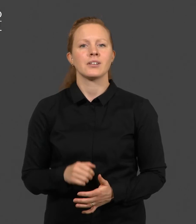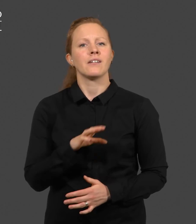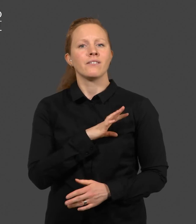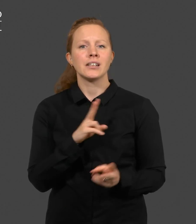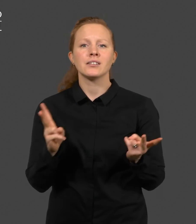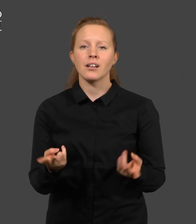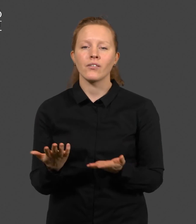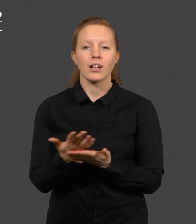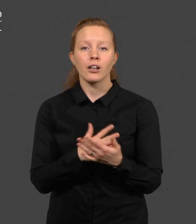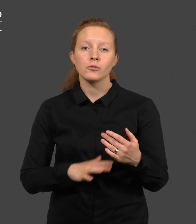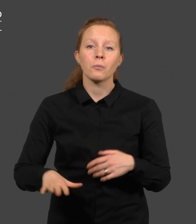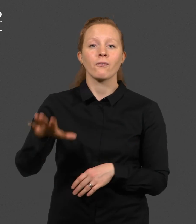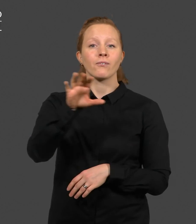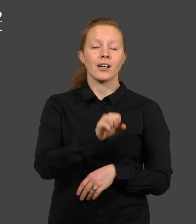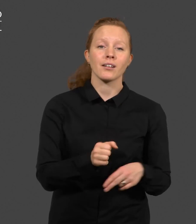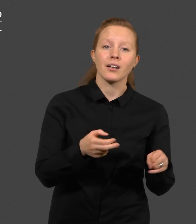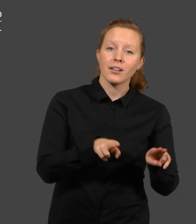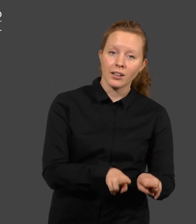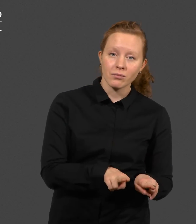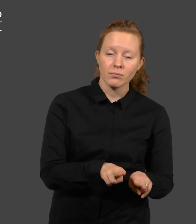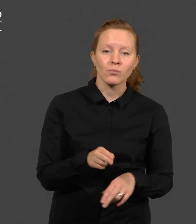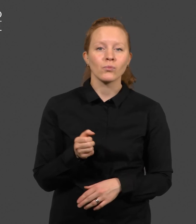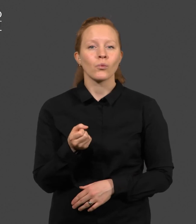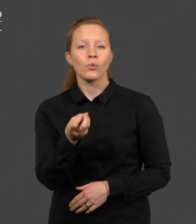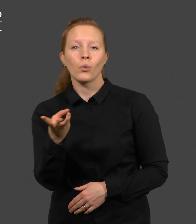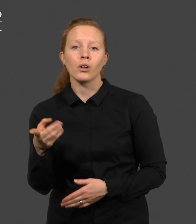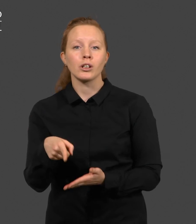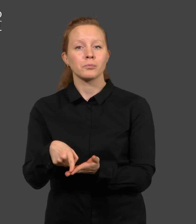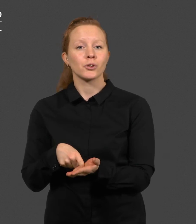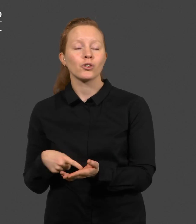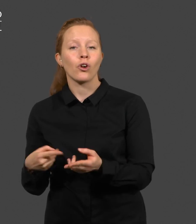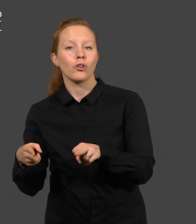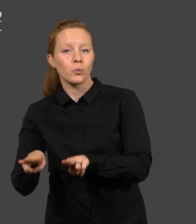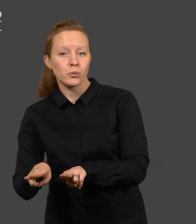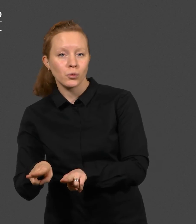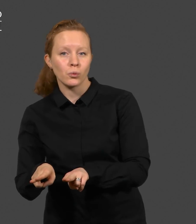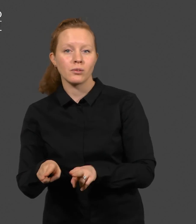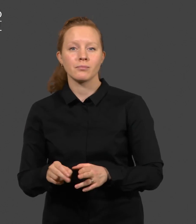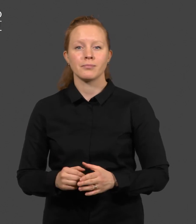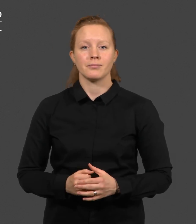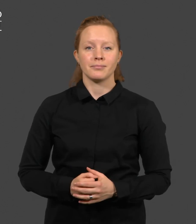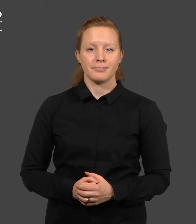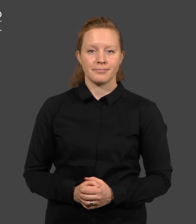Dessutom finns riksrätten och vissa specialdomstolar.